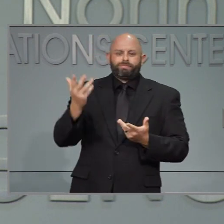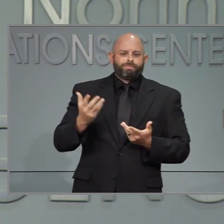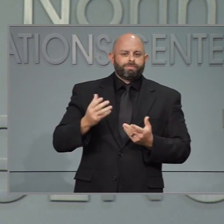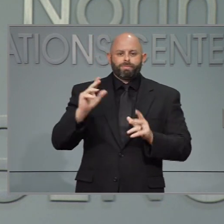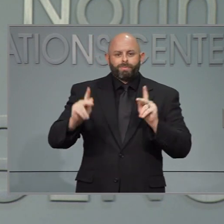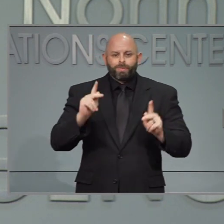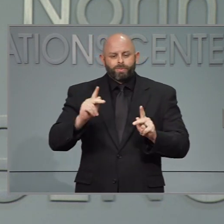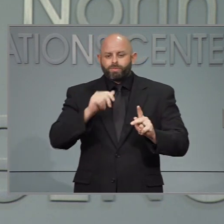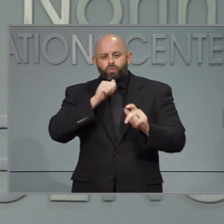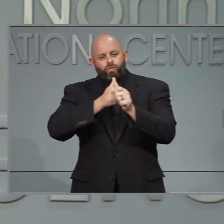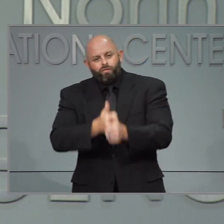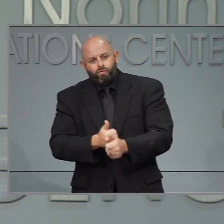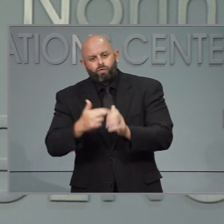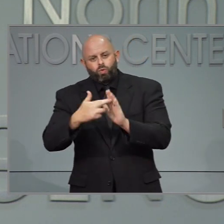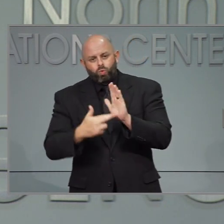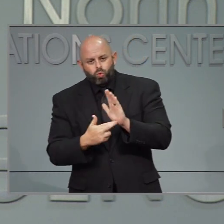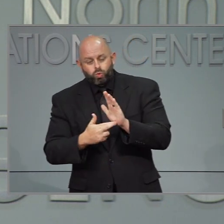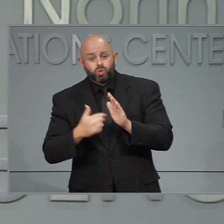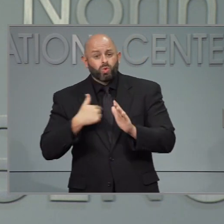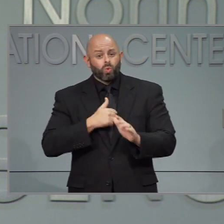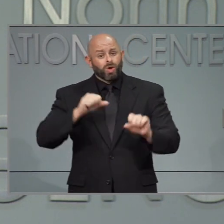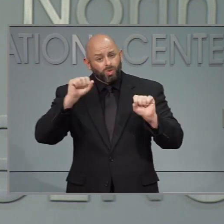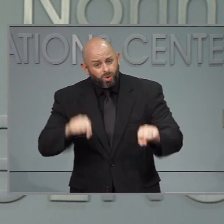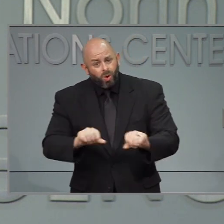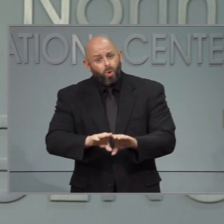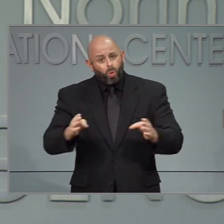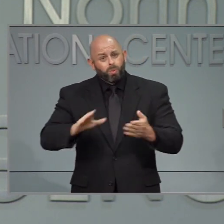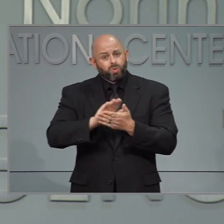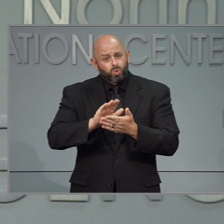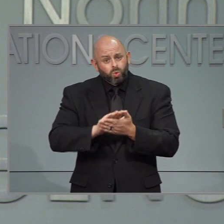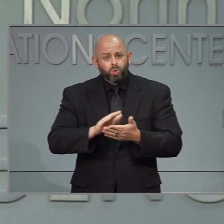Para que los niños regresen de manera segura las escuelas y